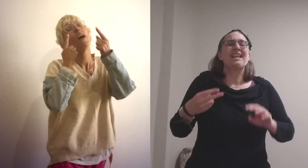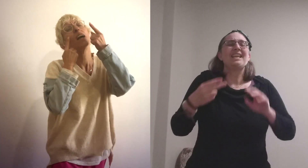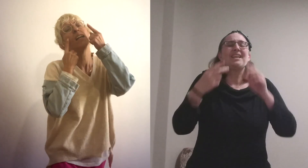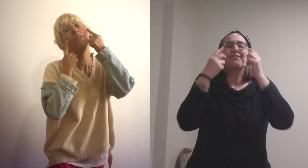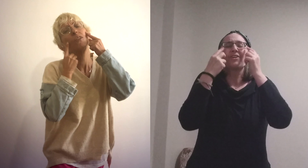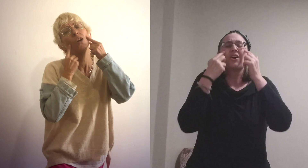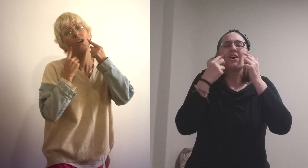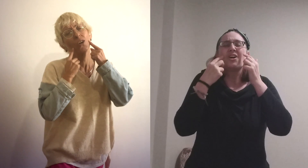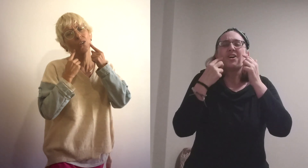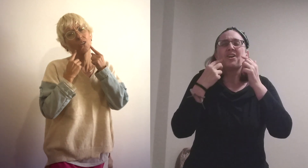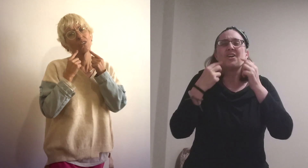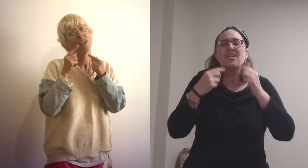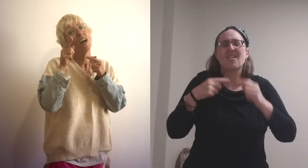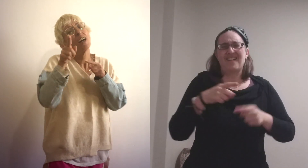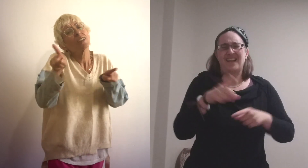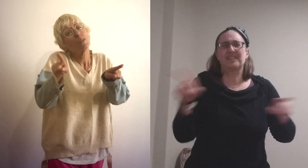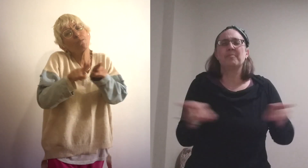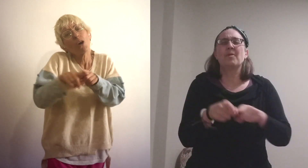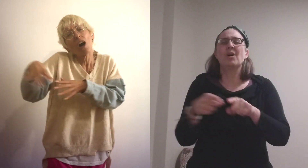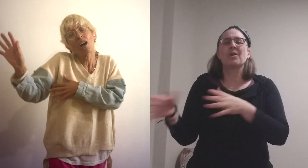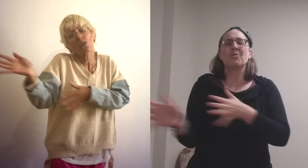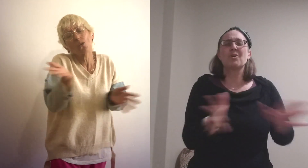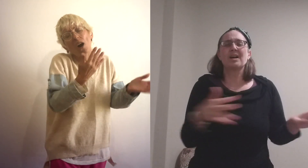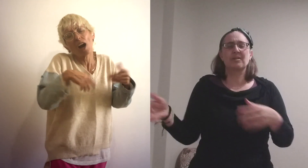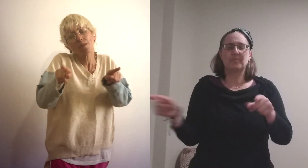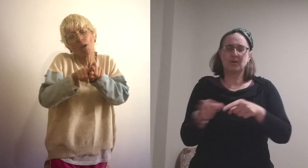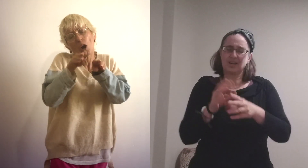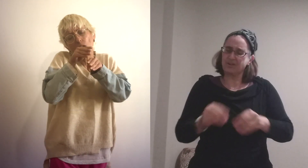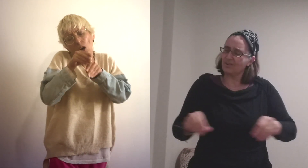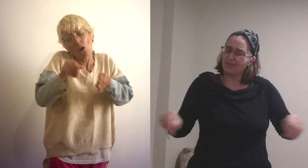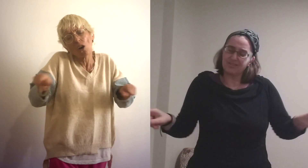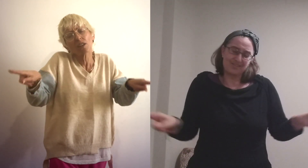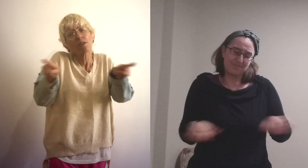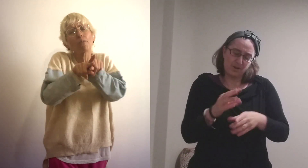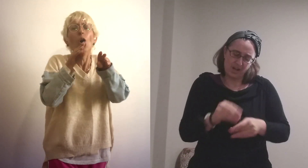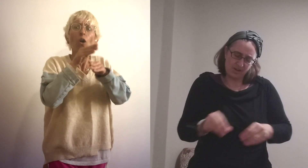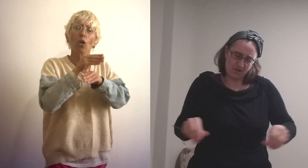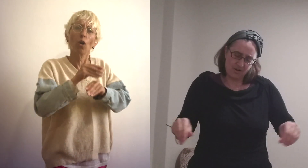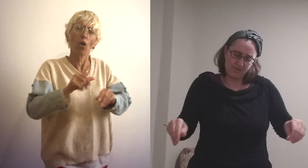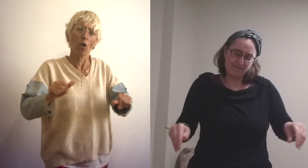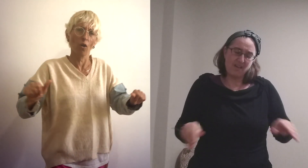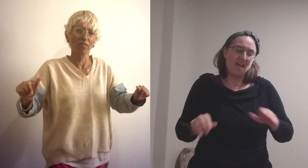ולבכות כמו הרוח כמו החול כמו החוף